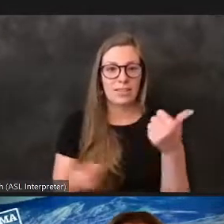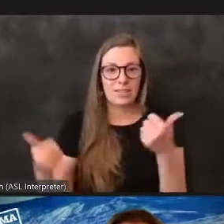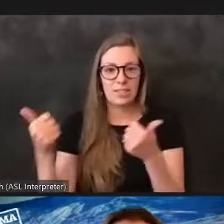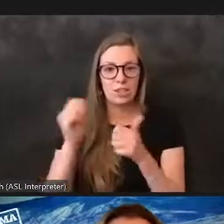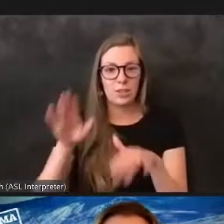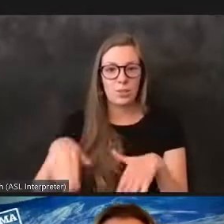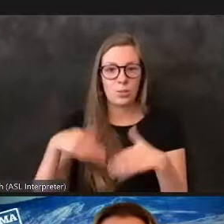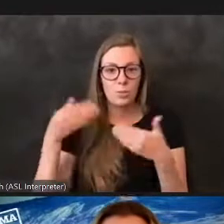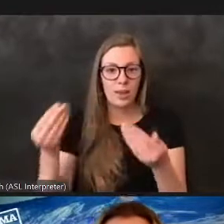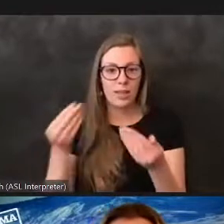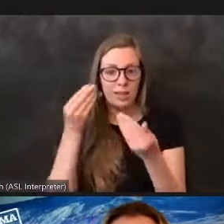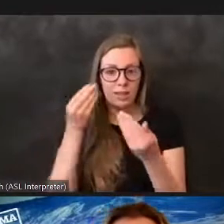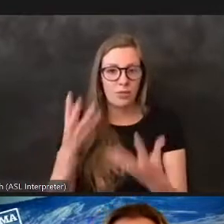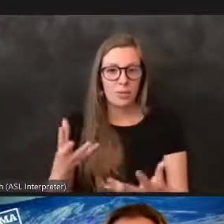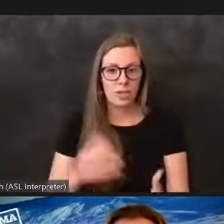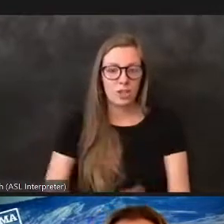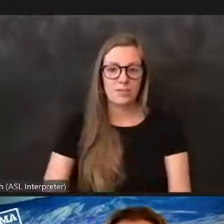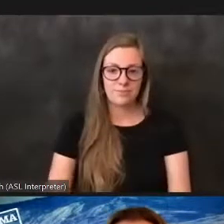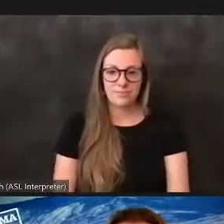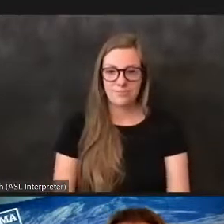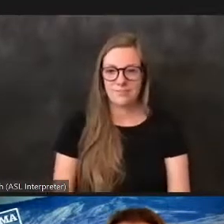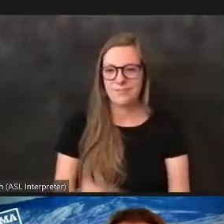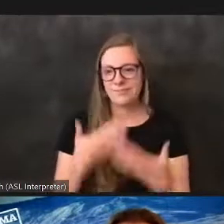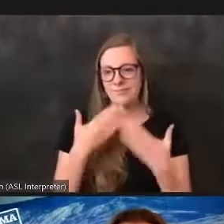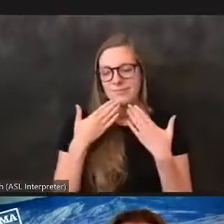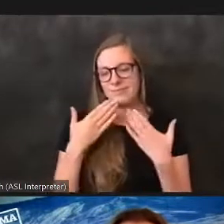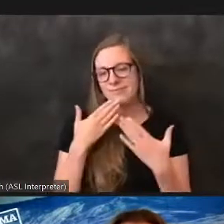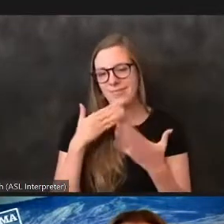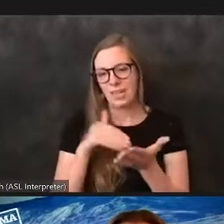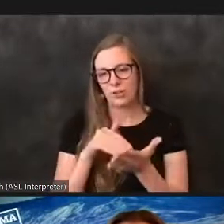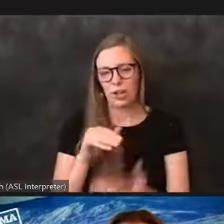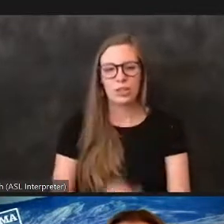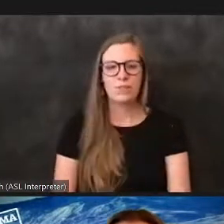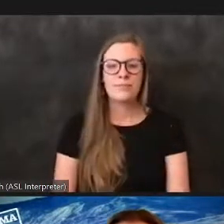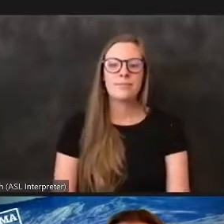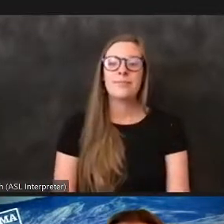darnos una actualización sobre las vacunas vacunaciones dadas. Gracias doctora Mase.